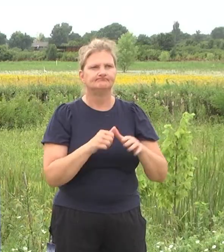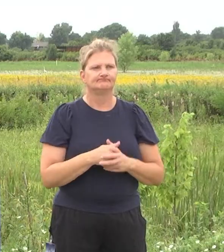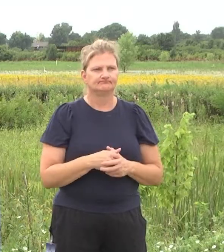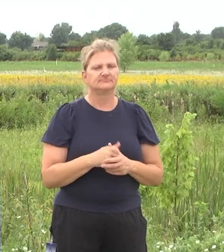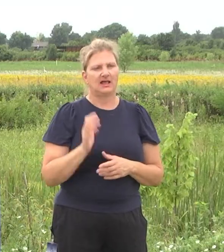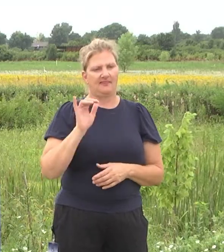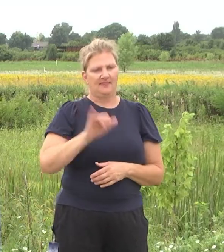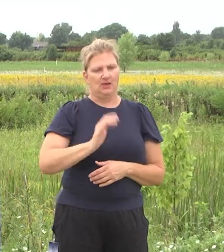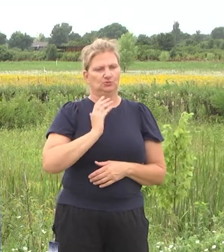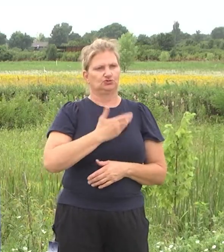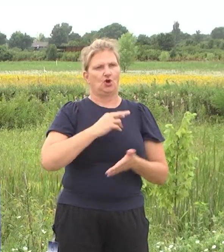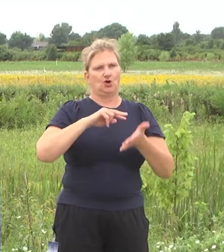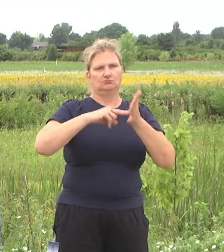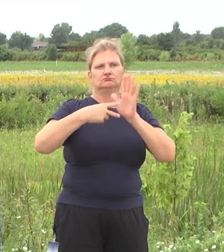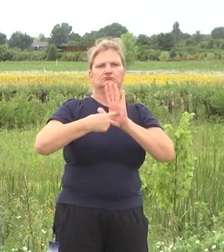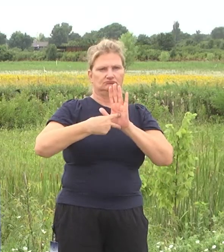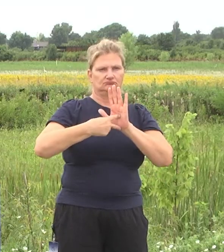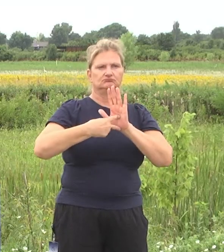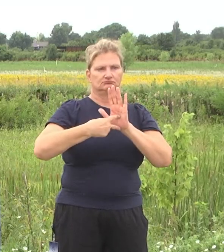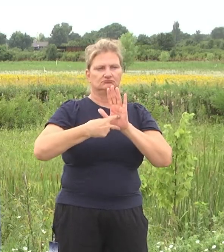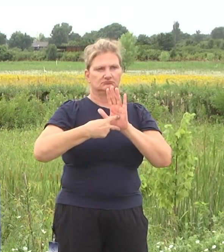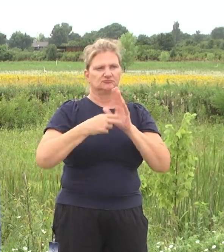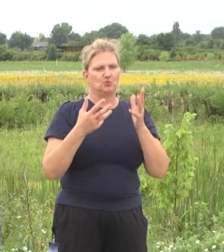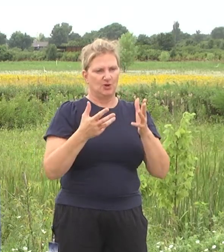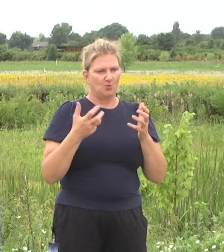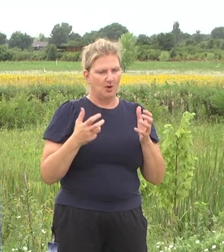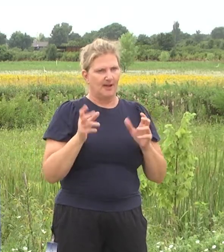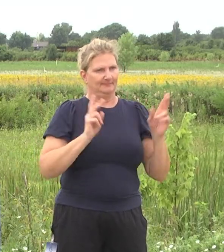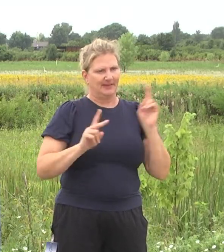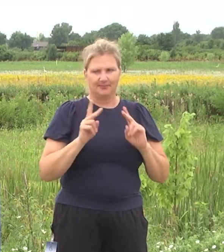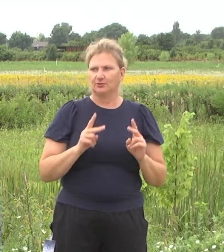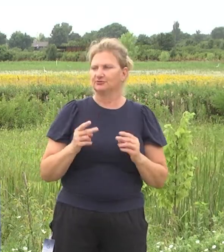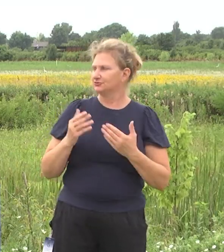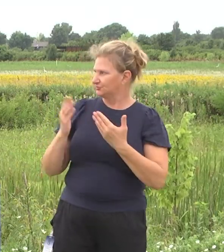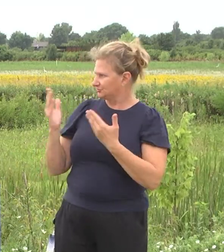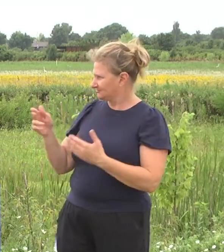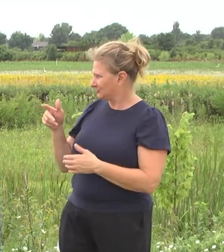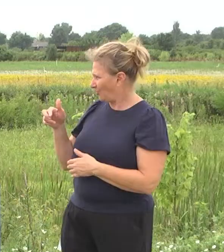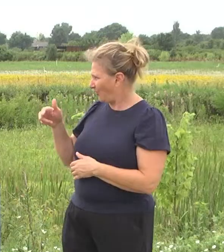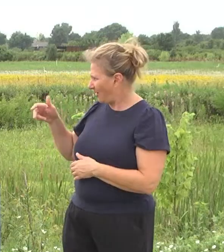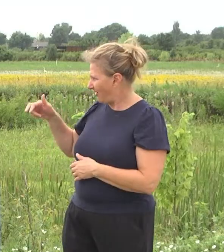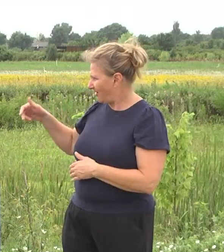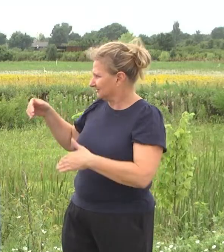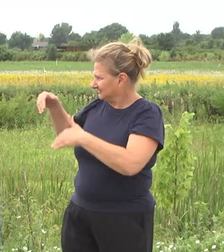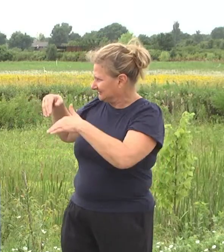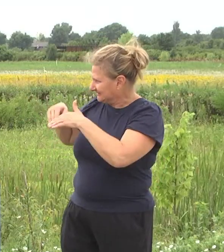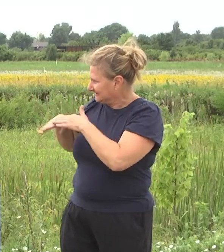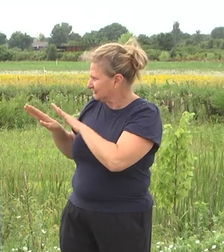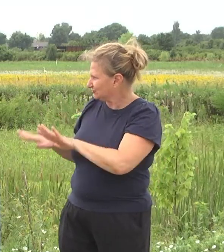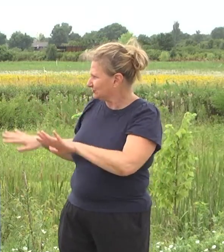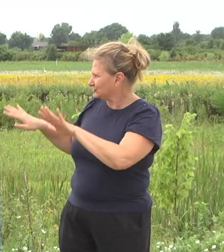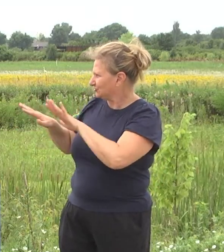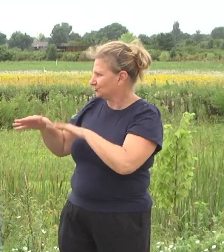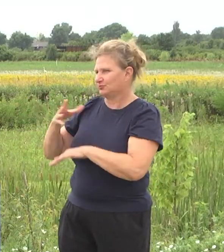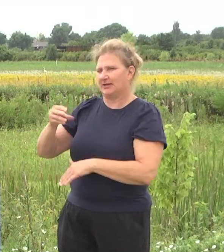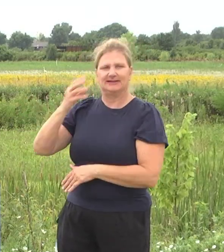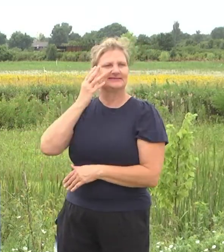intención del paseo marítimo era que la gente disfrutara del paisaje y experimentara realmente esto.